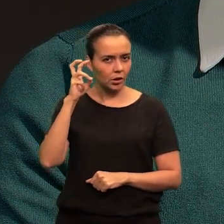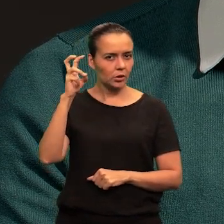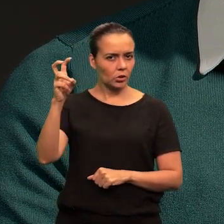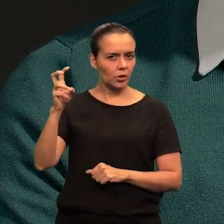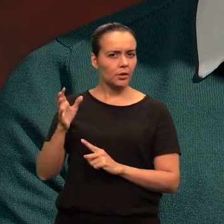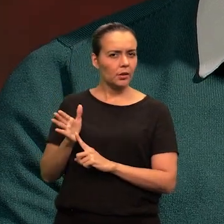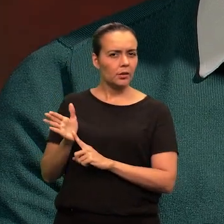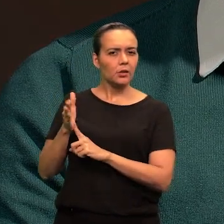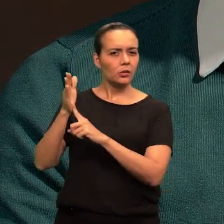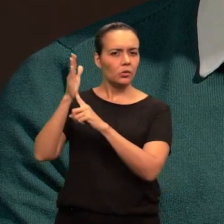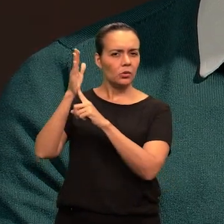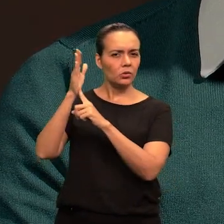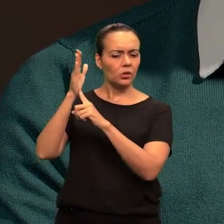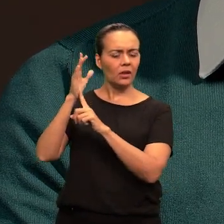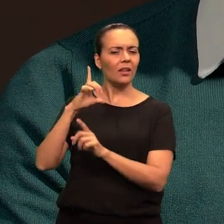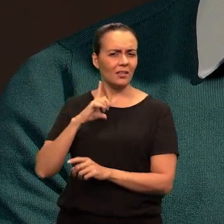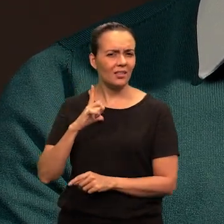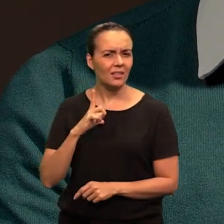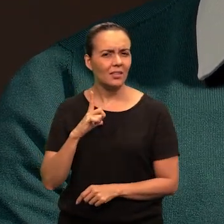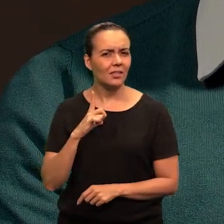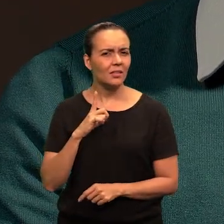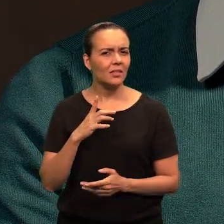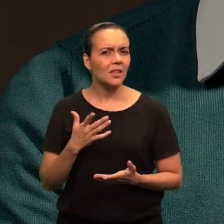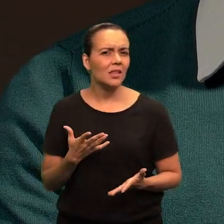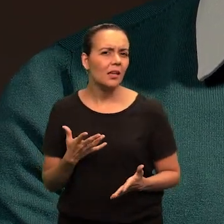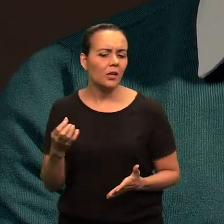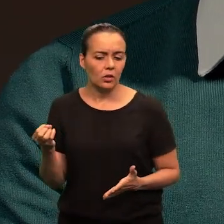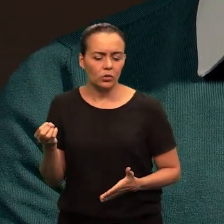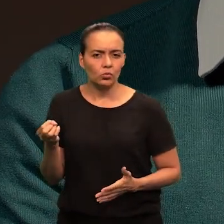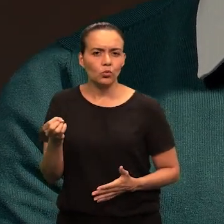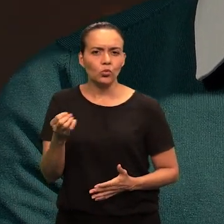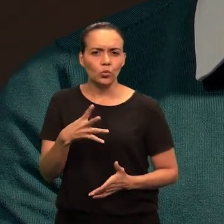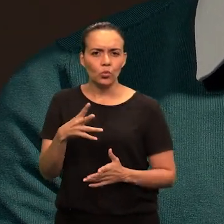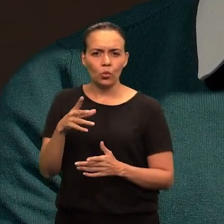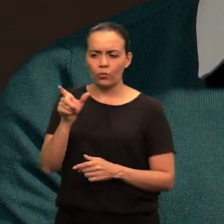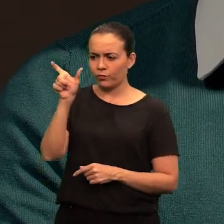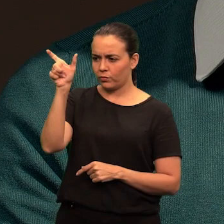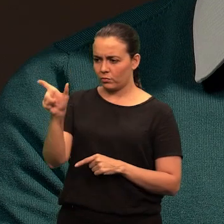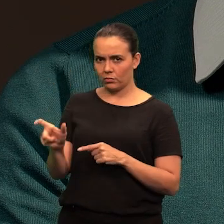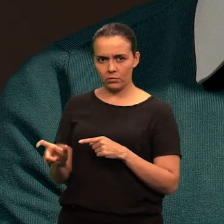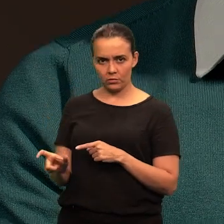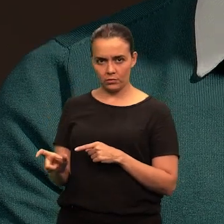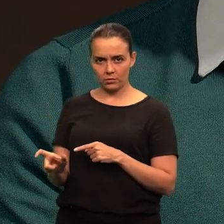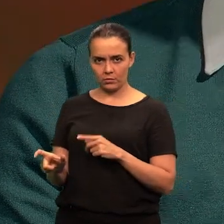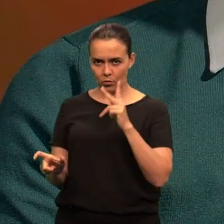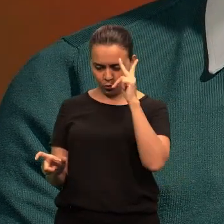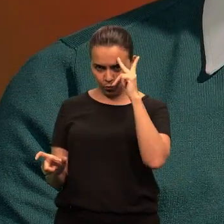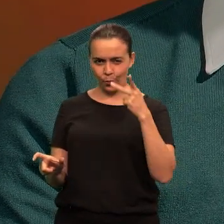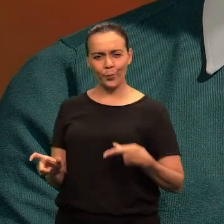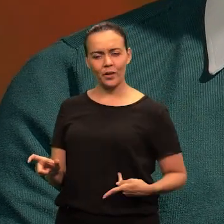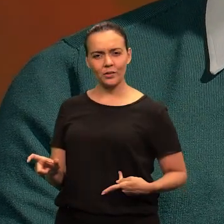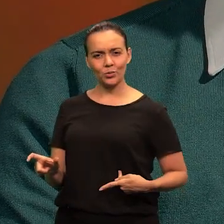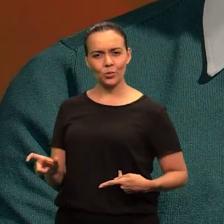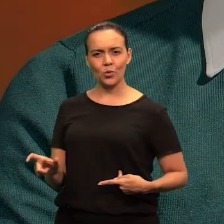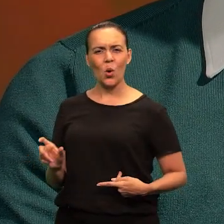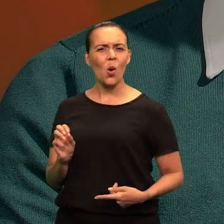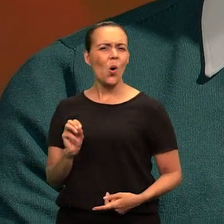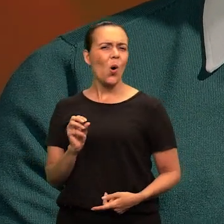Será que a inteligência artificial está produzindo um novo humano ou será que nós já estamos habituados